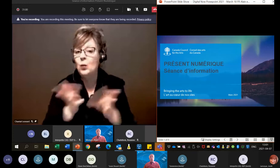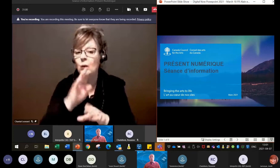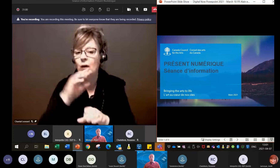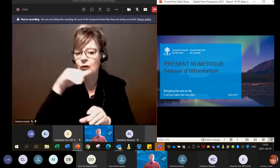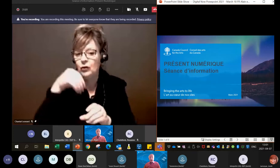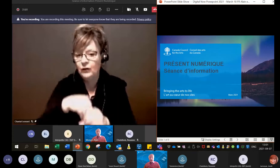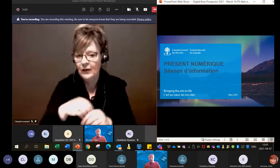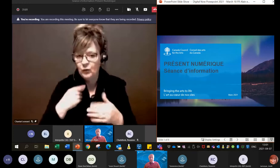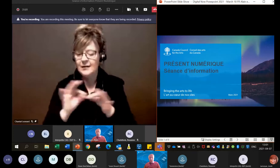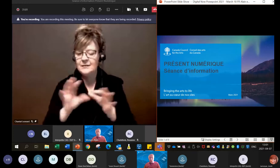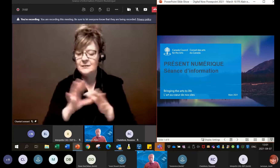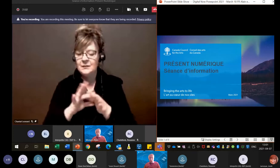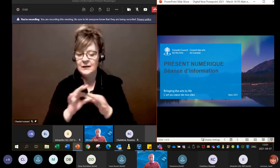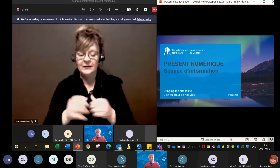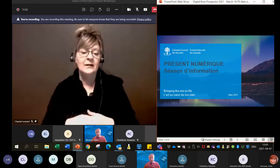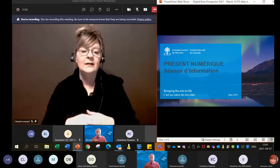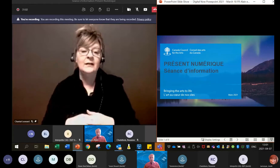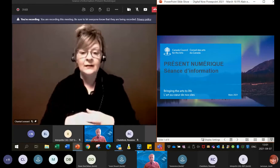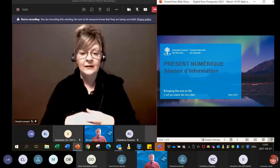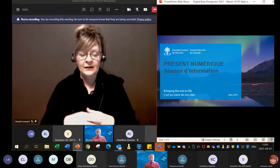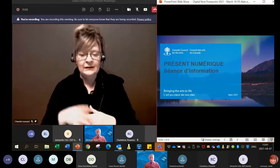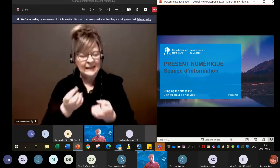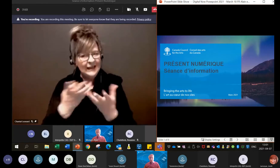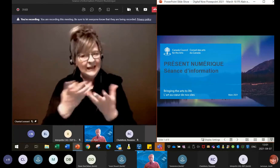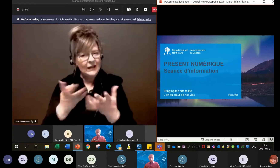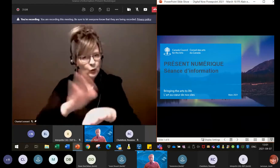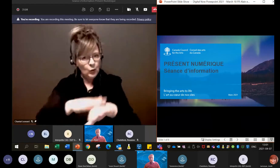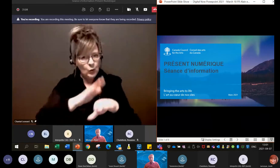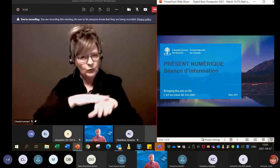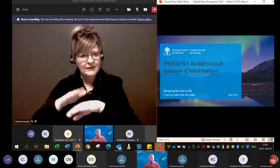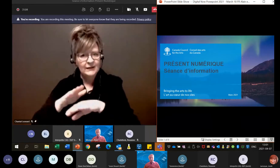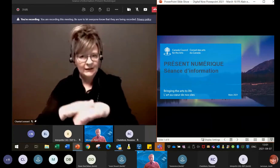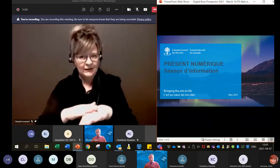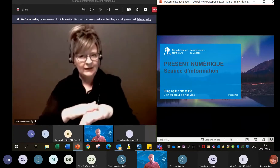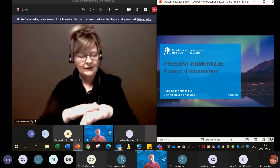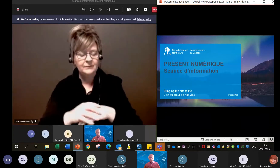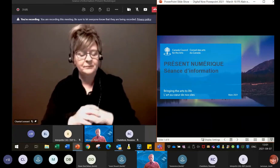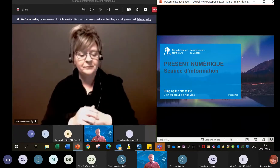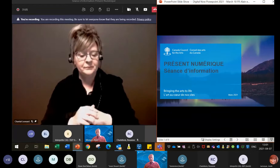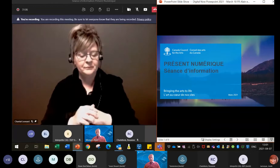J’aurais quand même quelques consignes